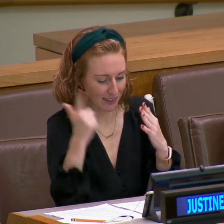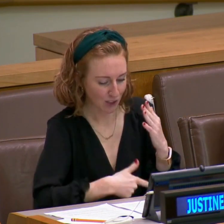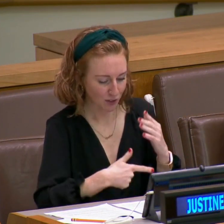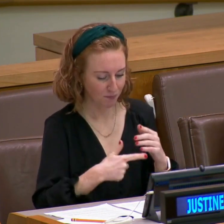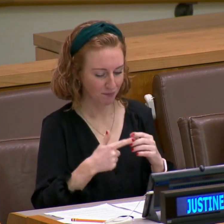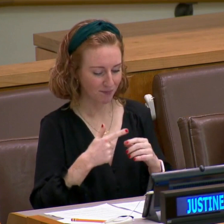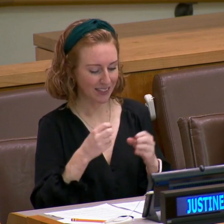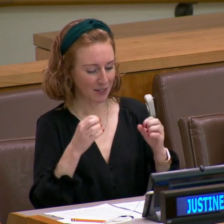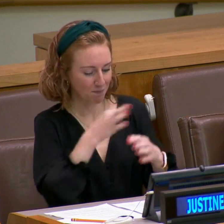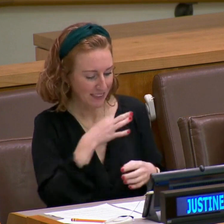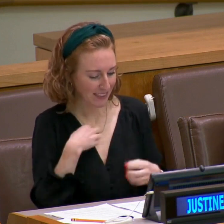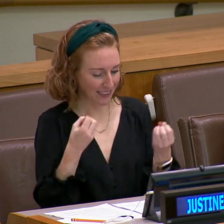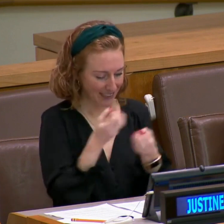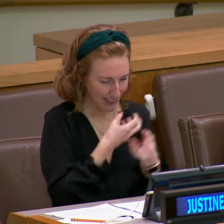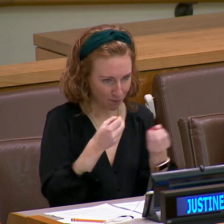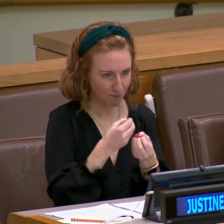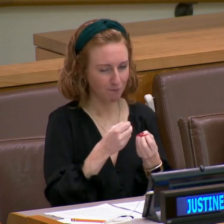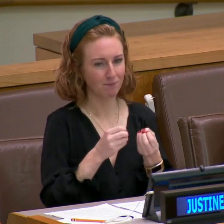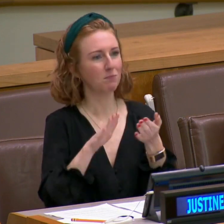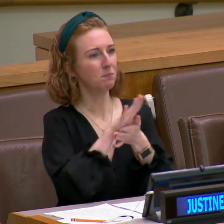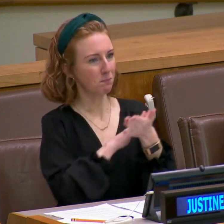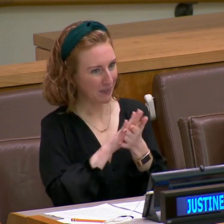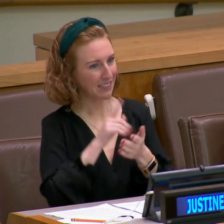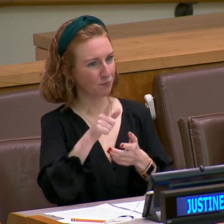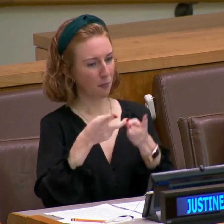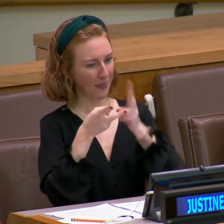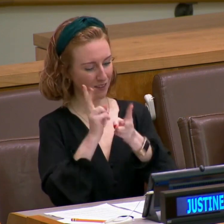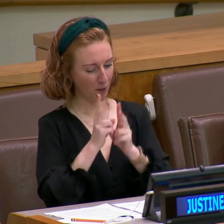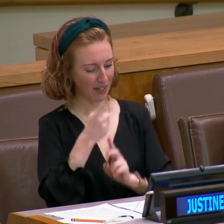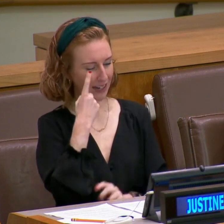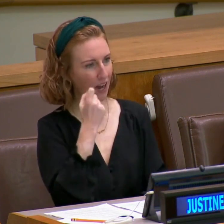de lengua de signos y la introducción de especializaciones en medicina y STEM.